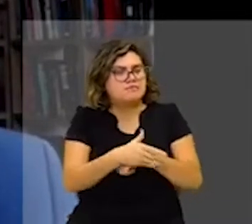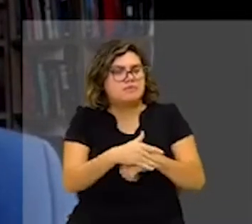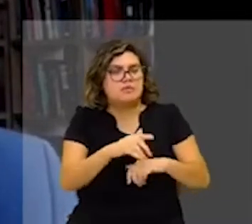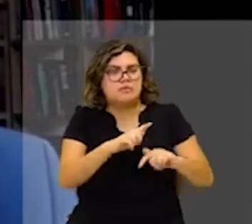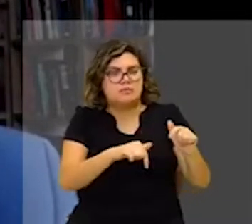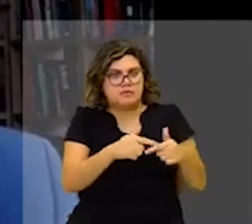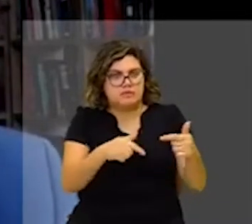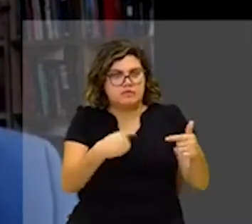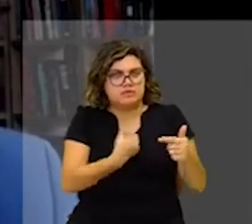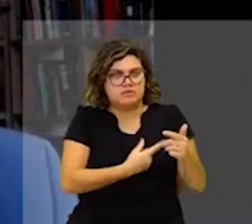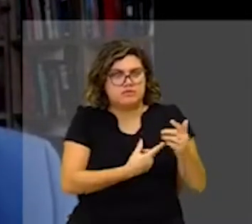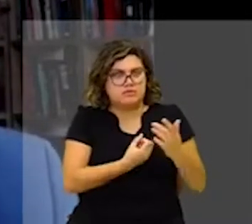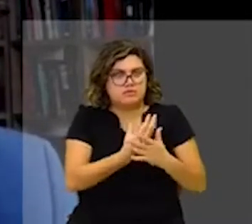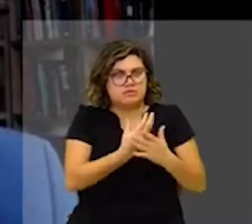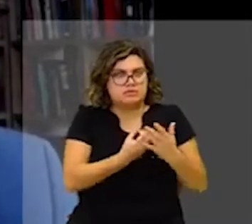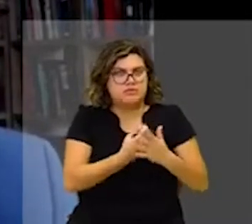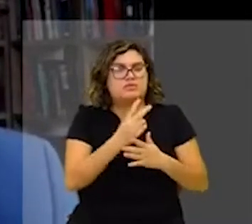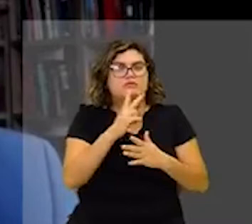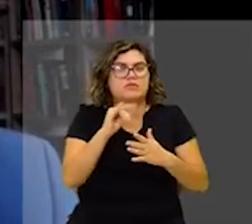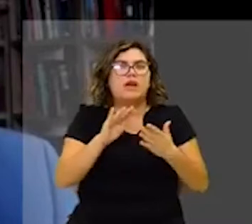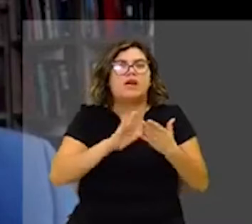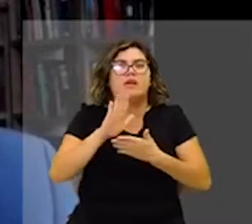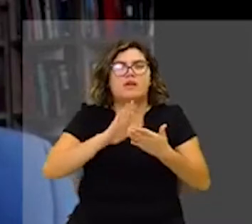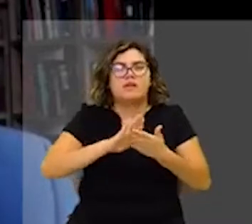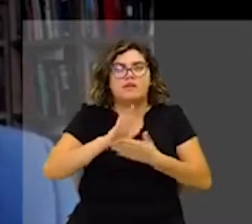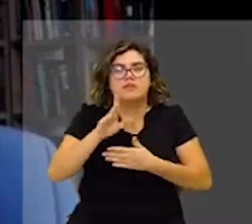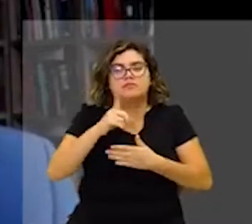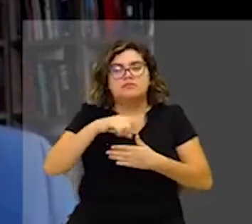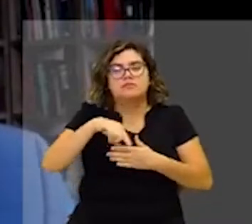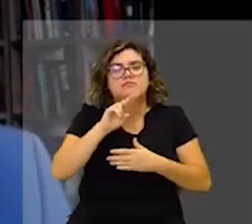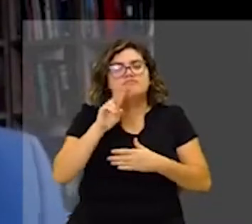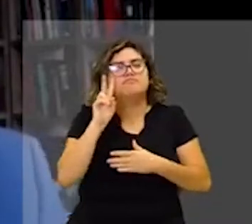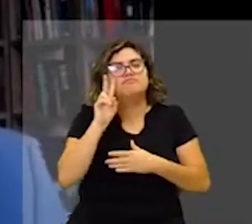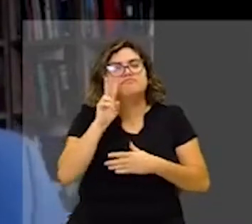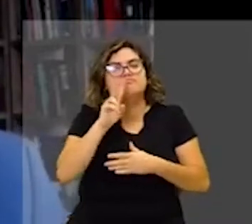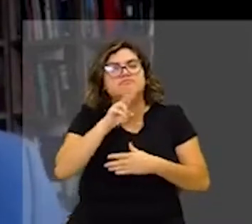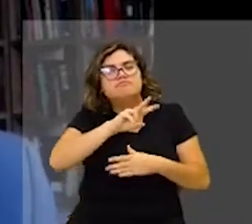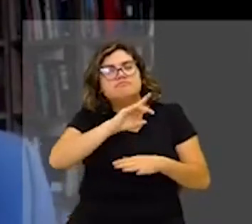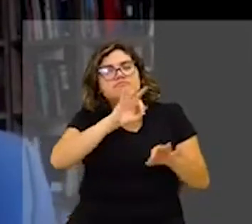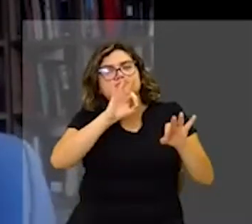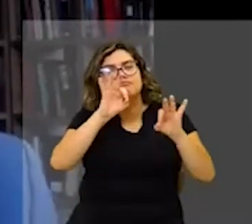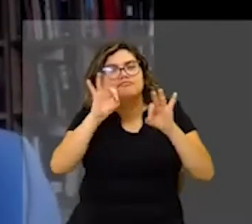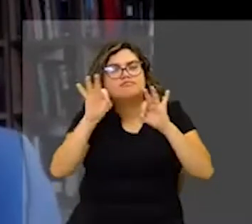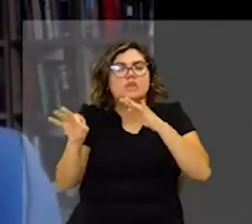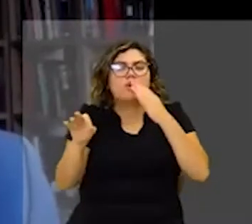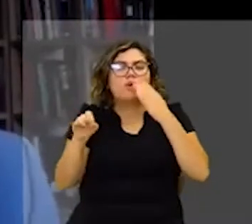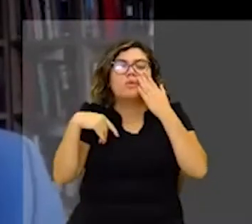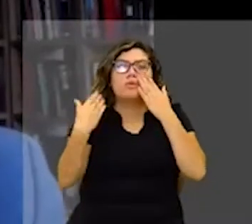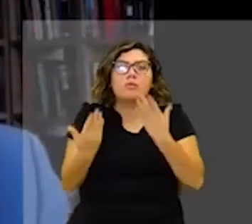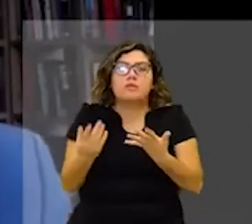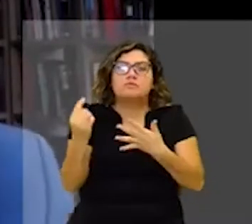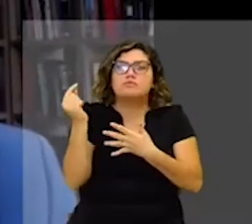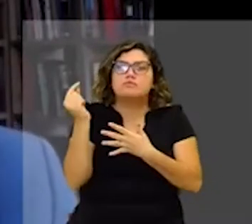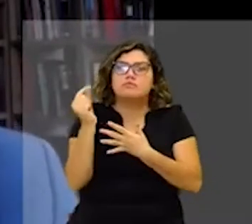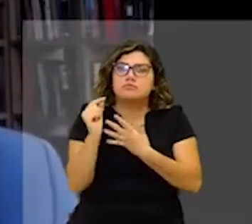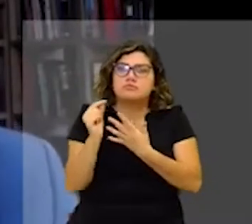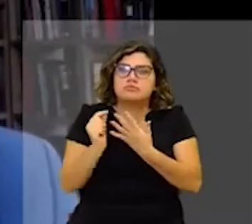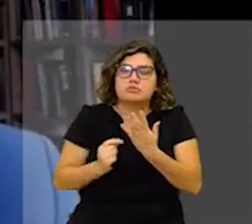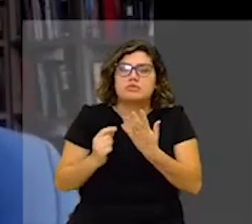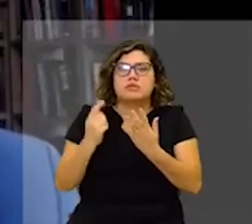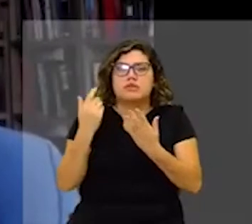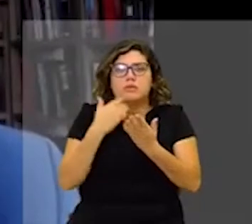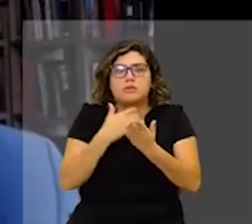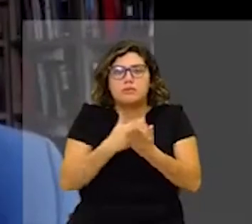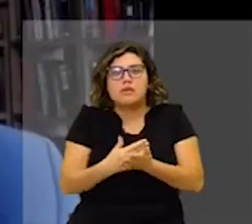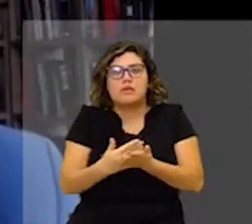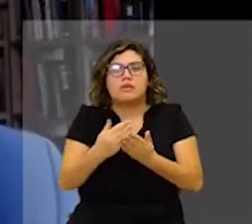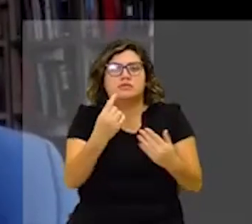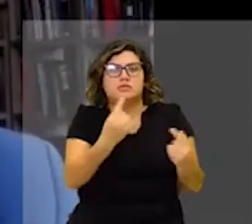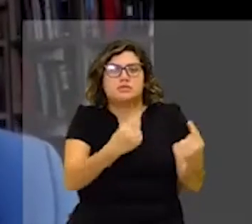publicado Espero que gostem verão inclusive Quais são os pontos de a a o bar por quê que nos